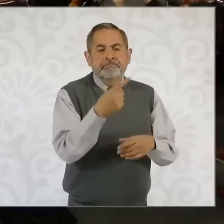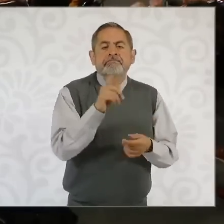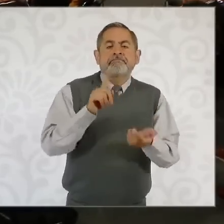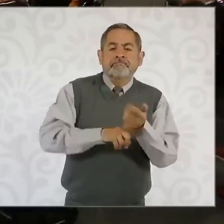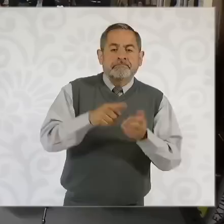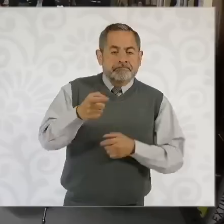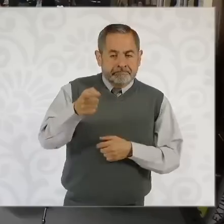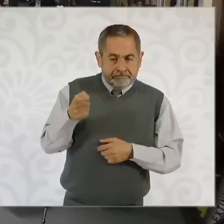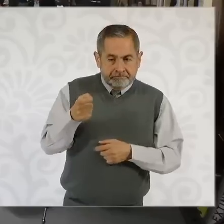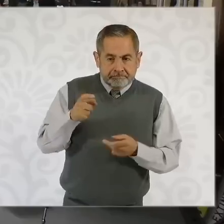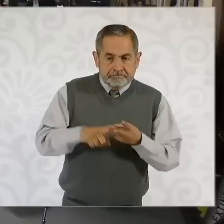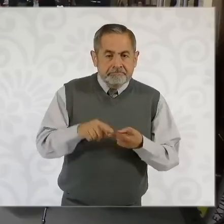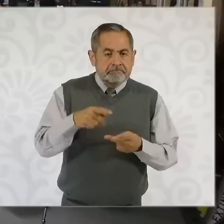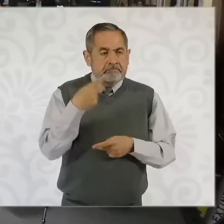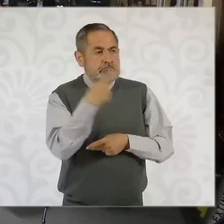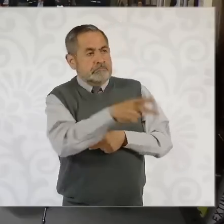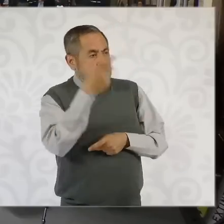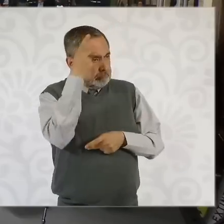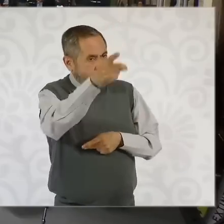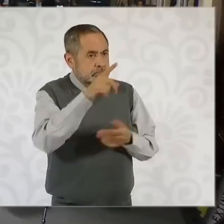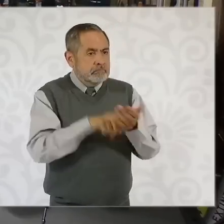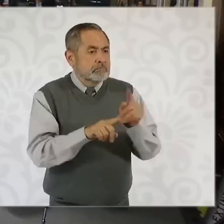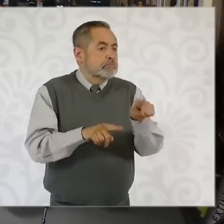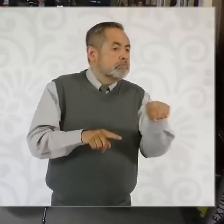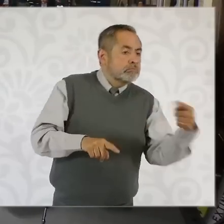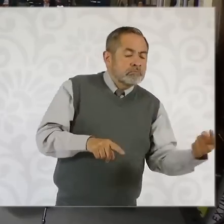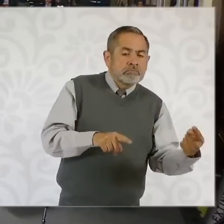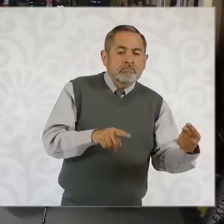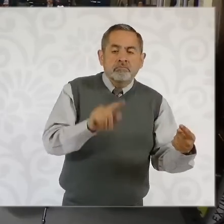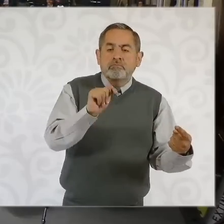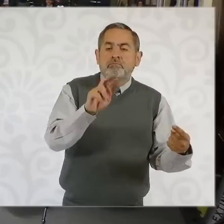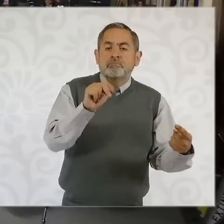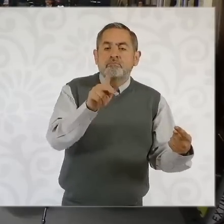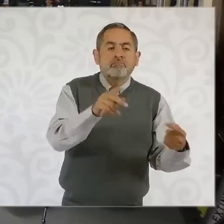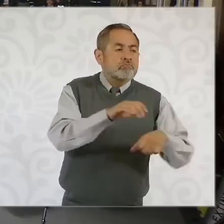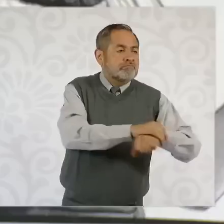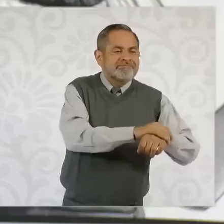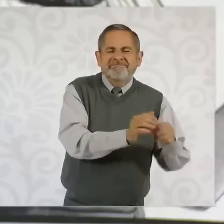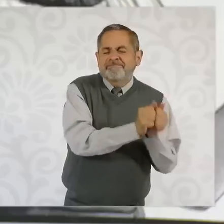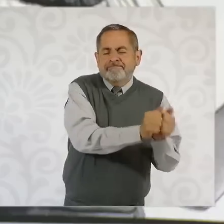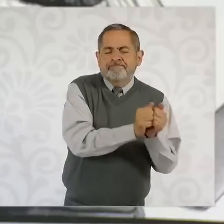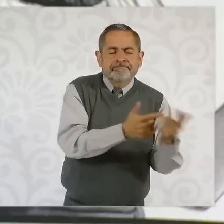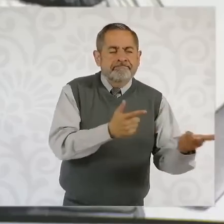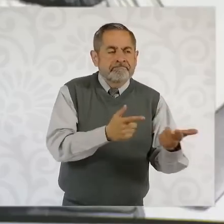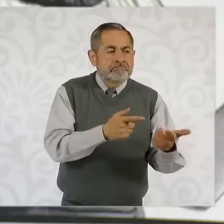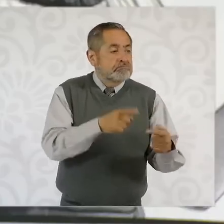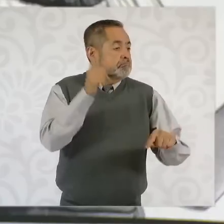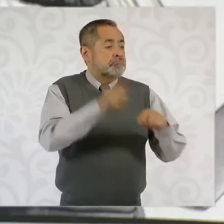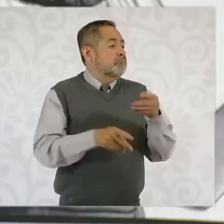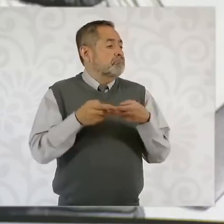es propiedad de la mano derecha de Donald Trump es un tema interesante para debatir